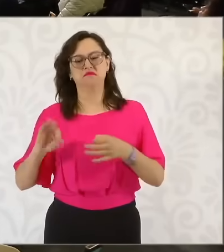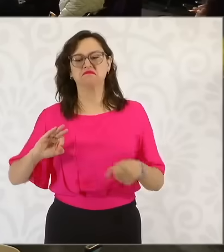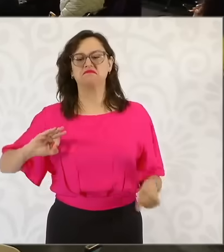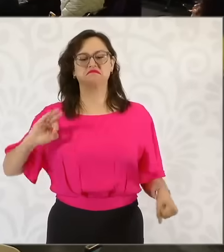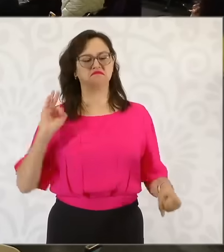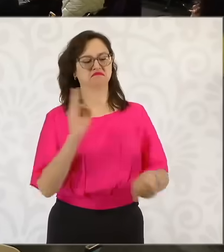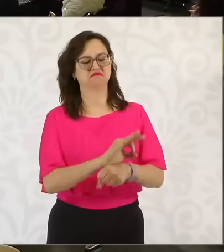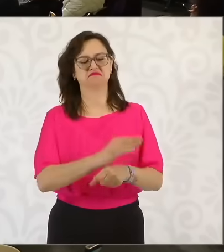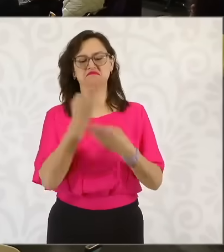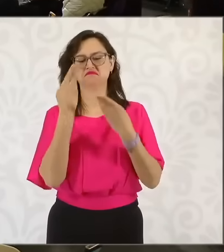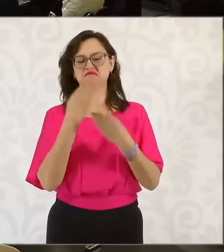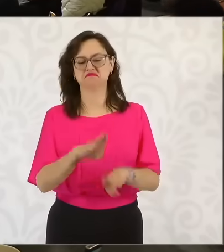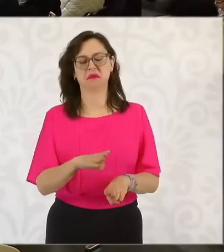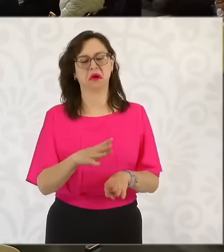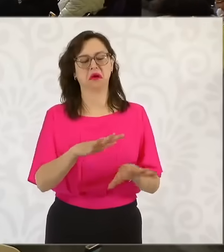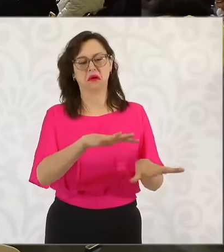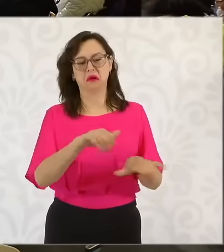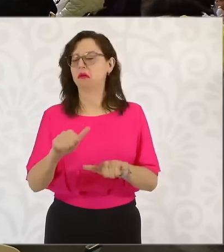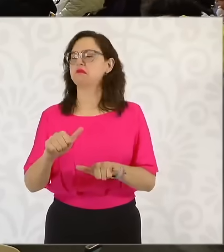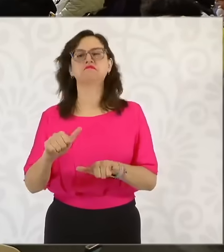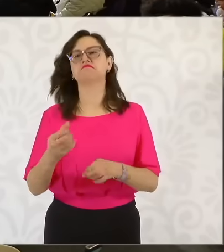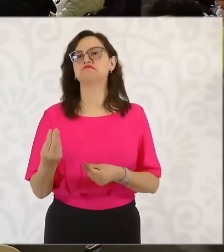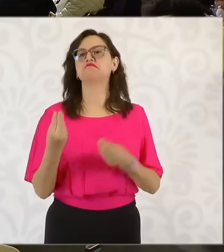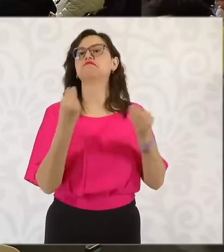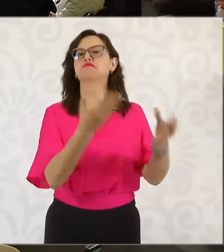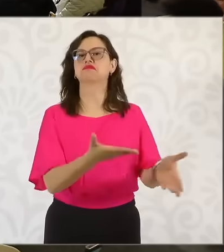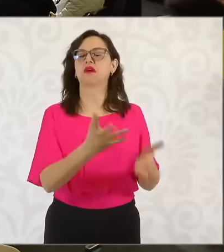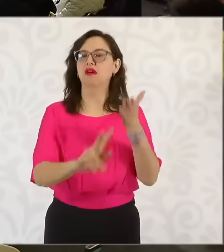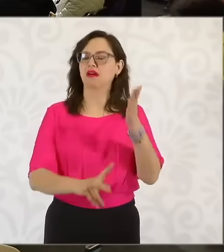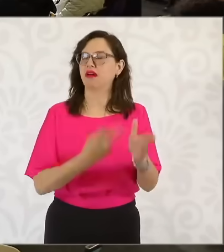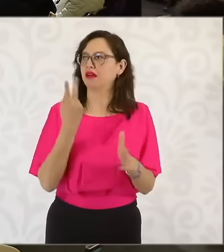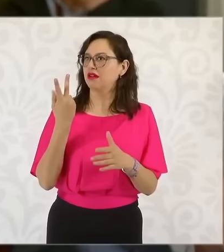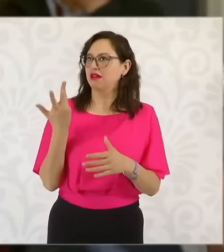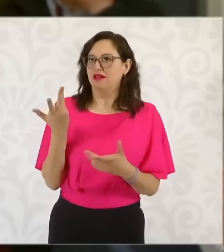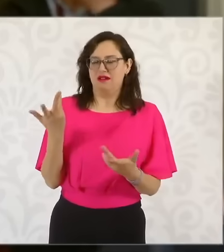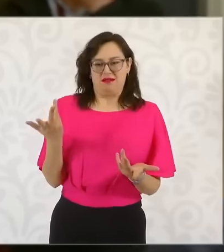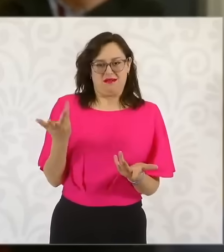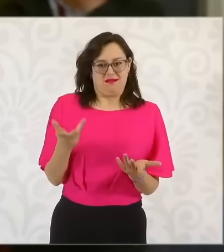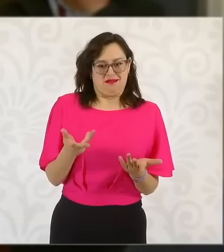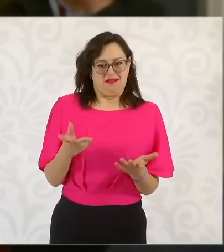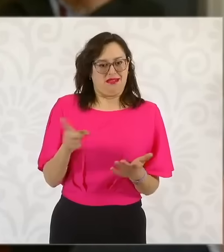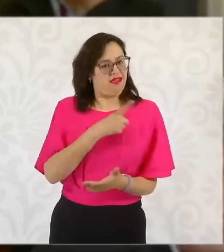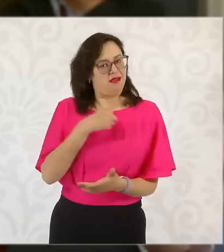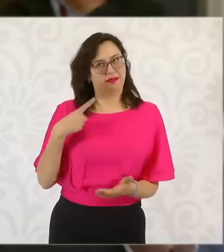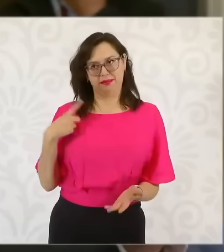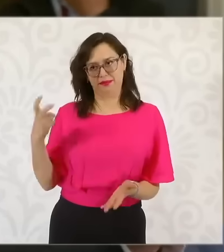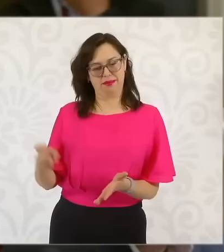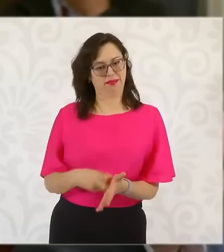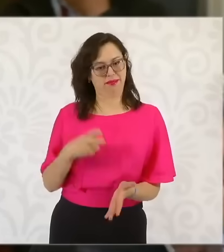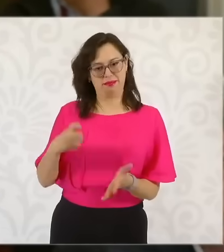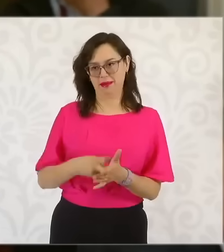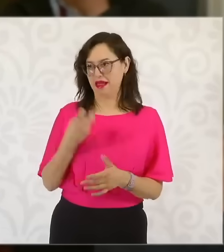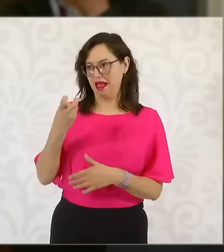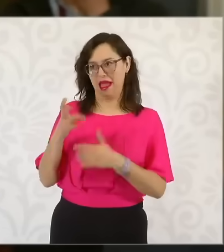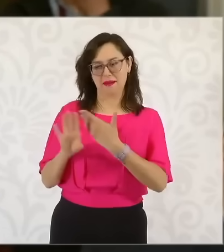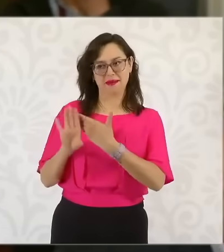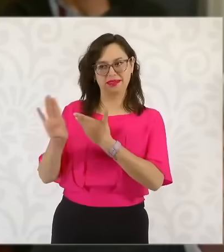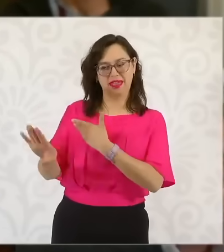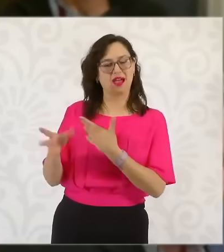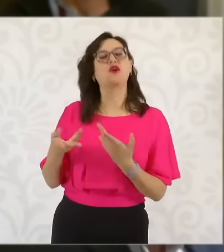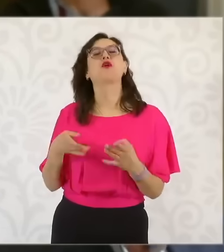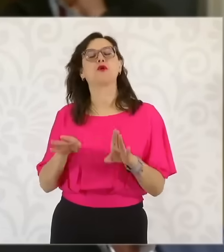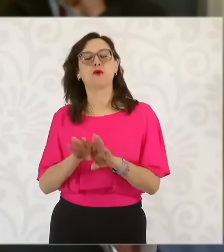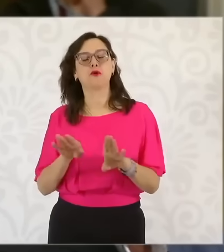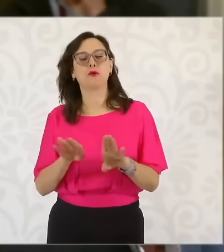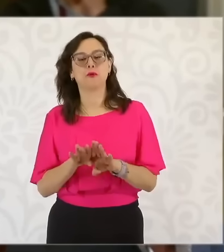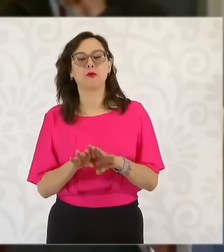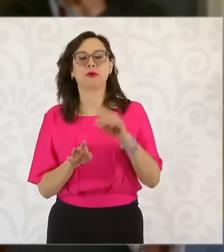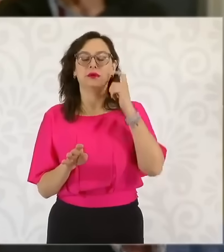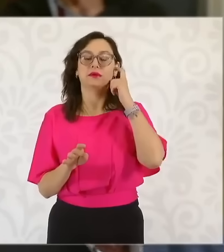y también preguntarle a usted qué nos puede decir qué mensaje puede dar porque el mensaje que envía